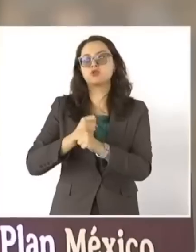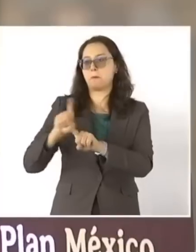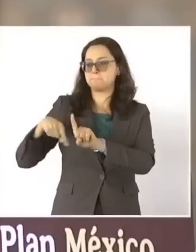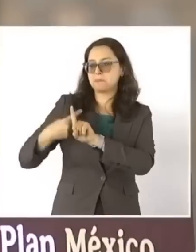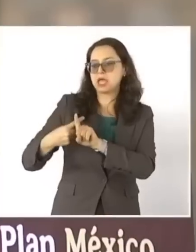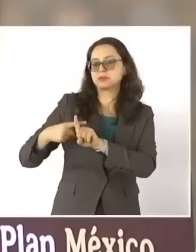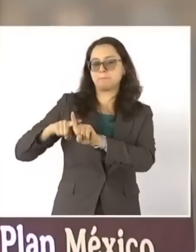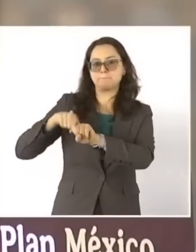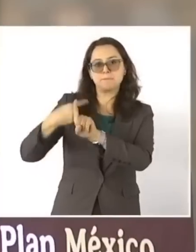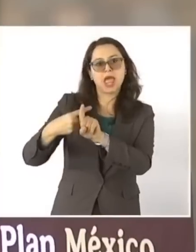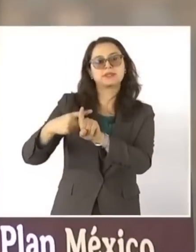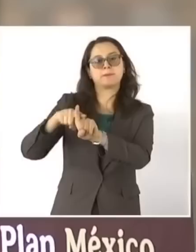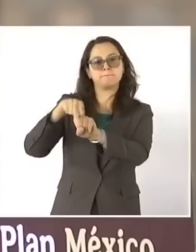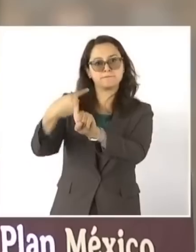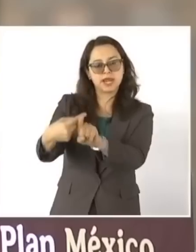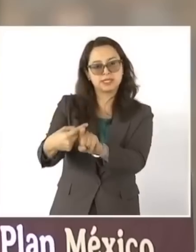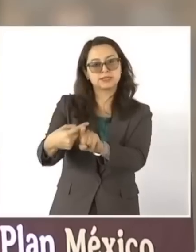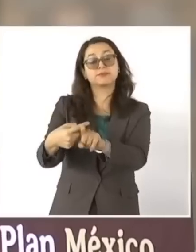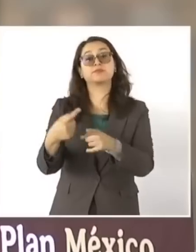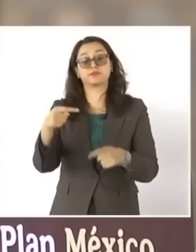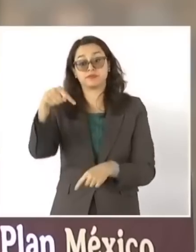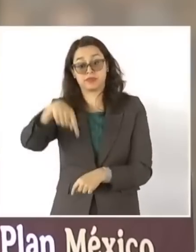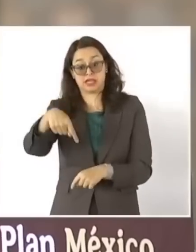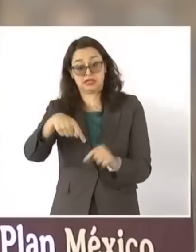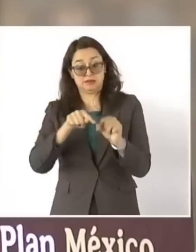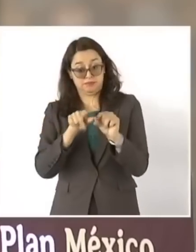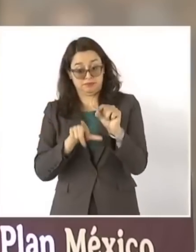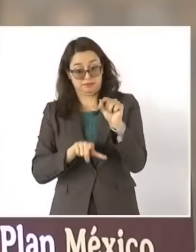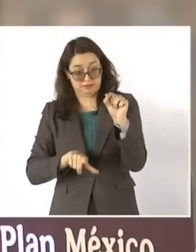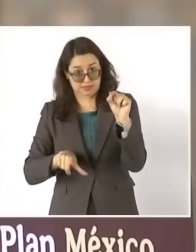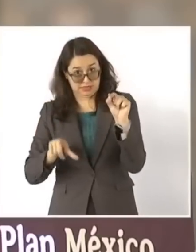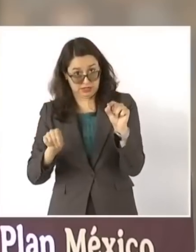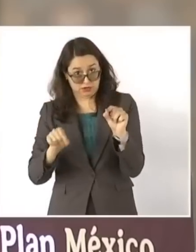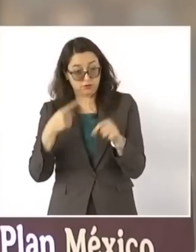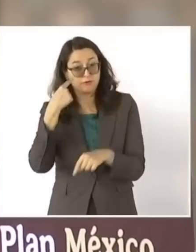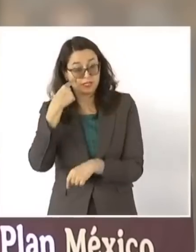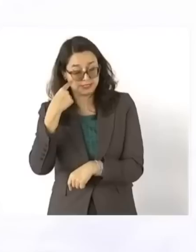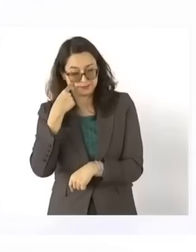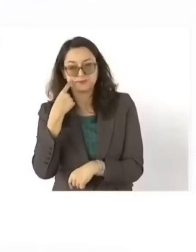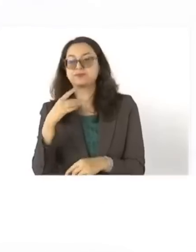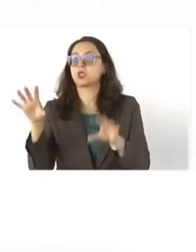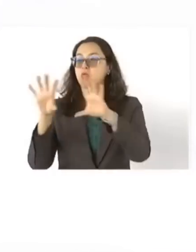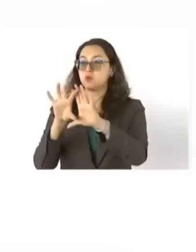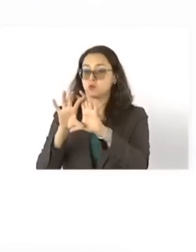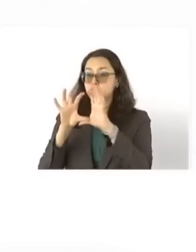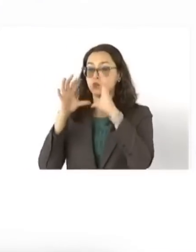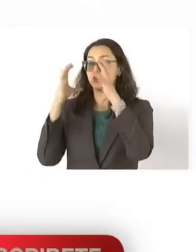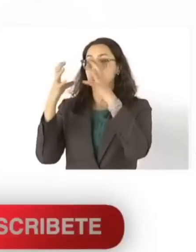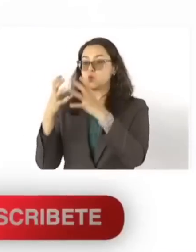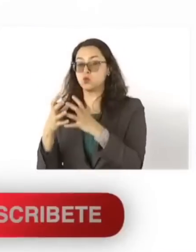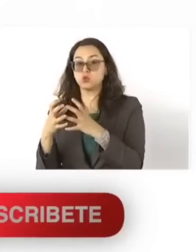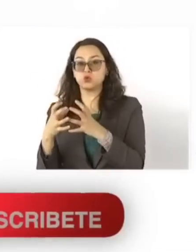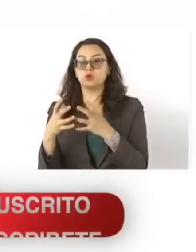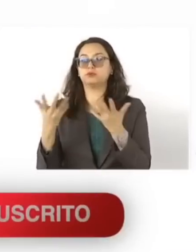generan en el país México es de los tres países del mundo que tiene mayor número de ingenieros e